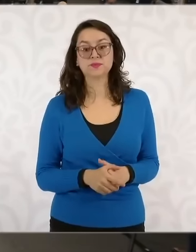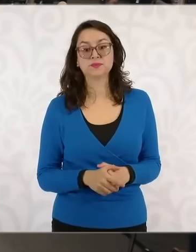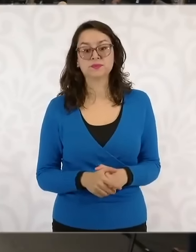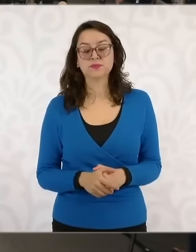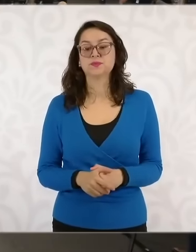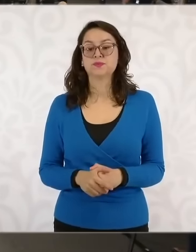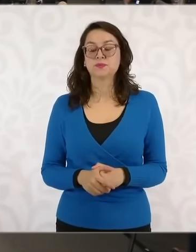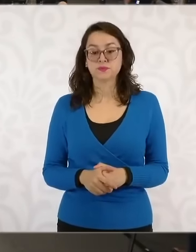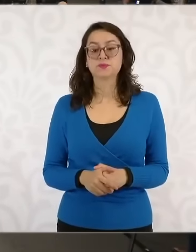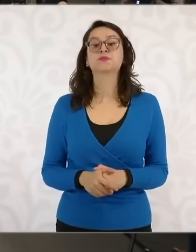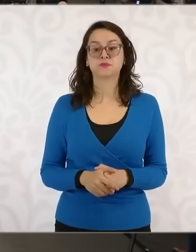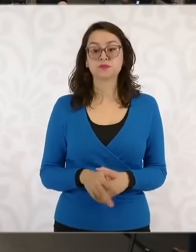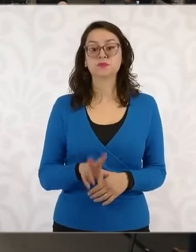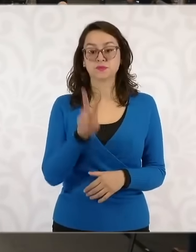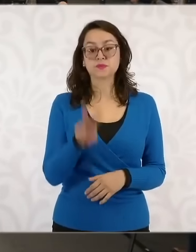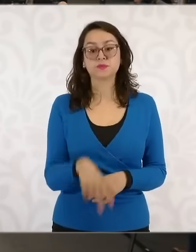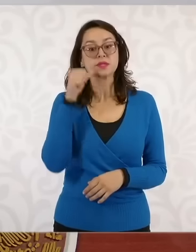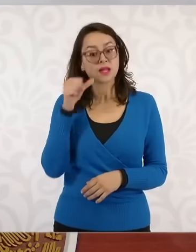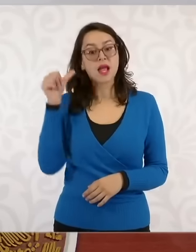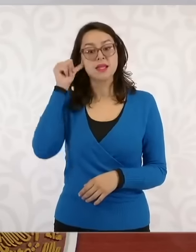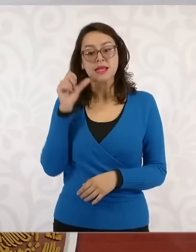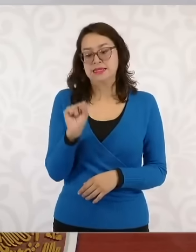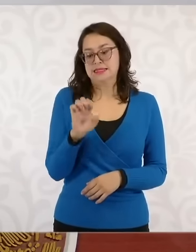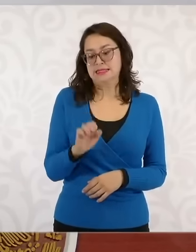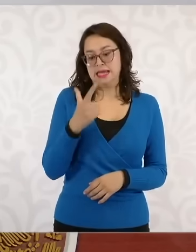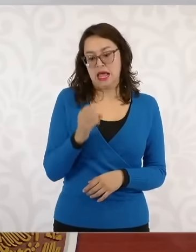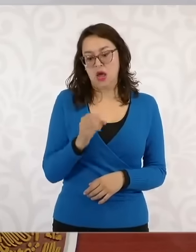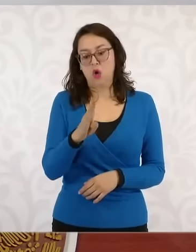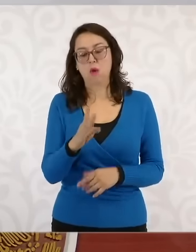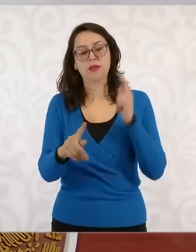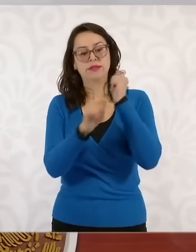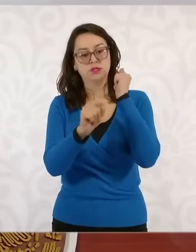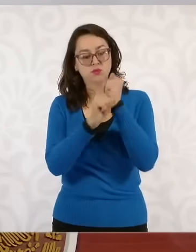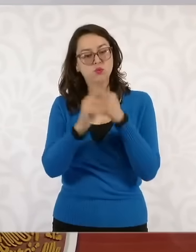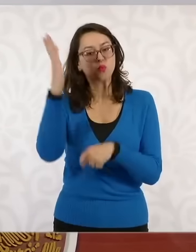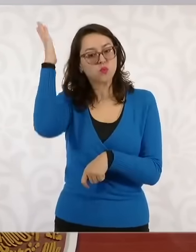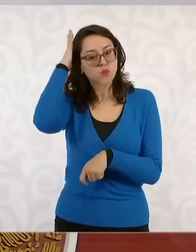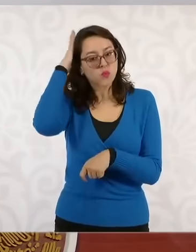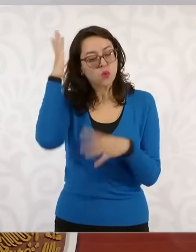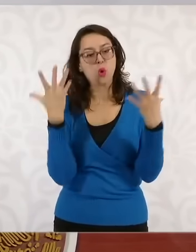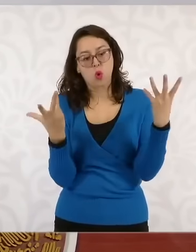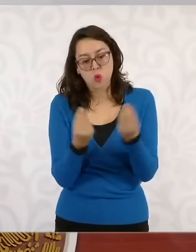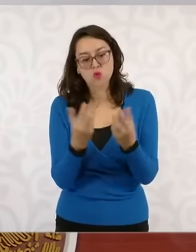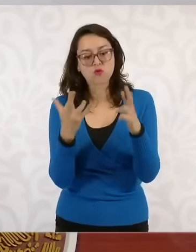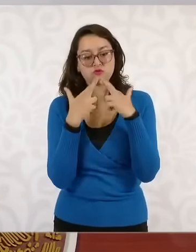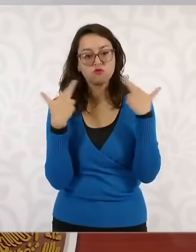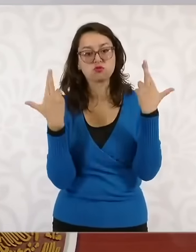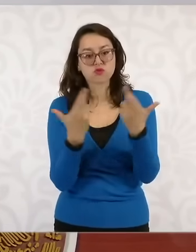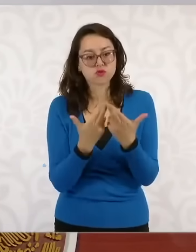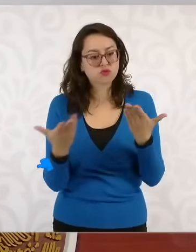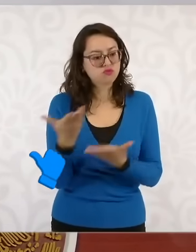efectivamente, ayer hubo en la Secretaria de Gobernación una reunión para informar sobre